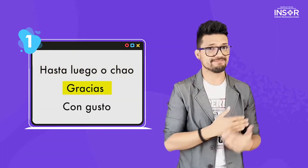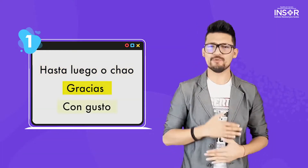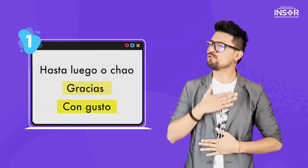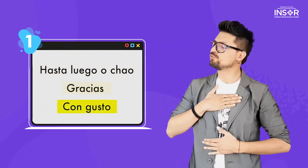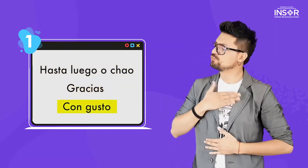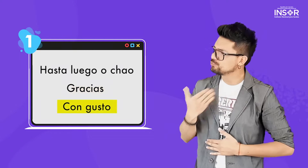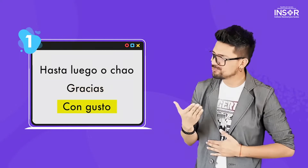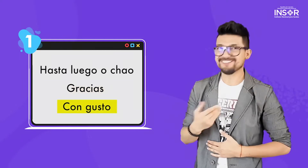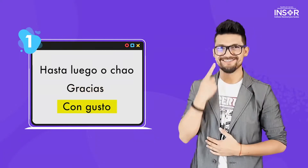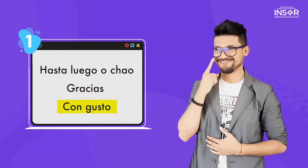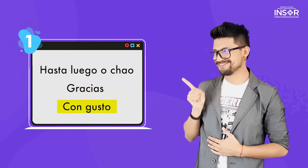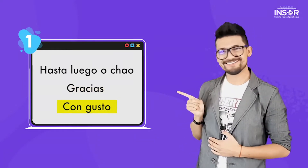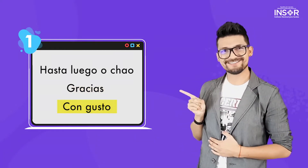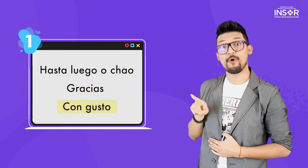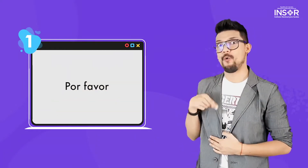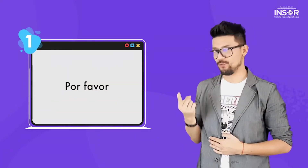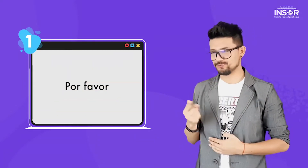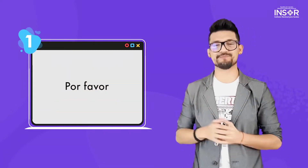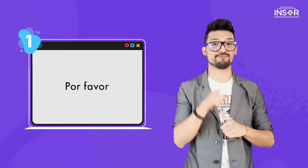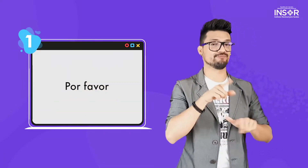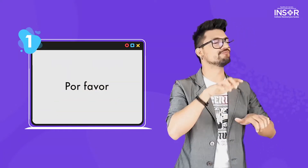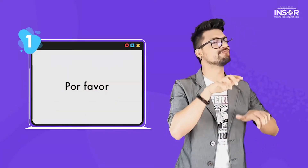Recuerden agradecer o cuando necesiten algo,